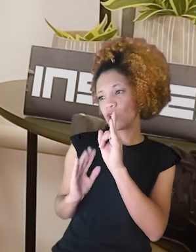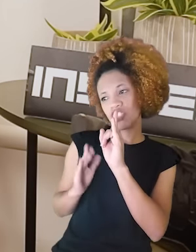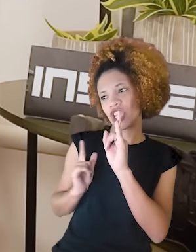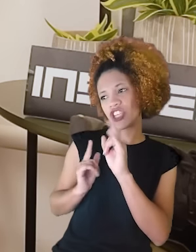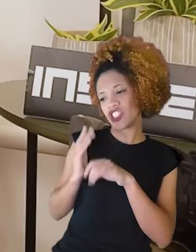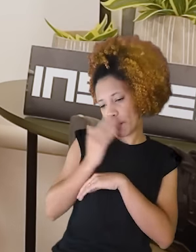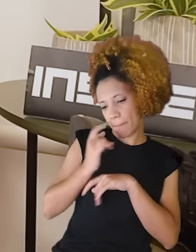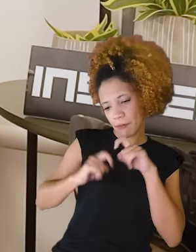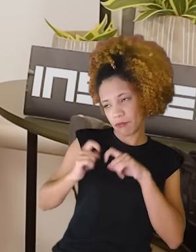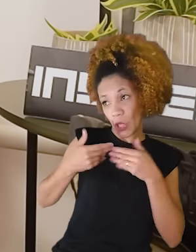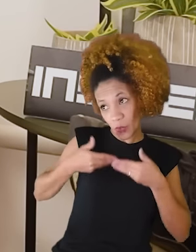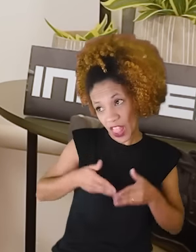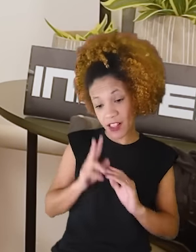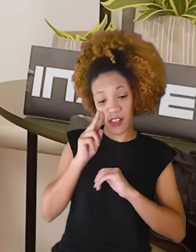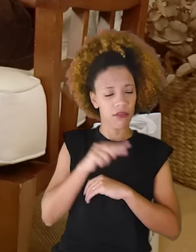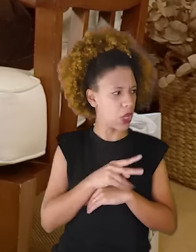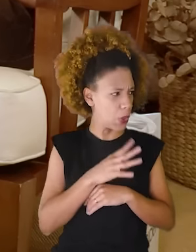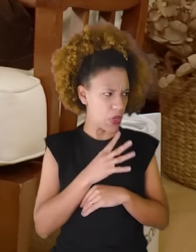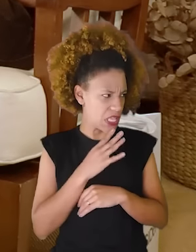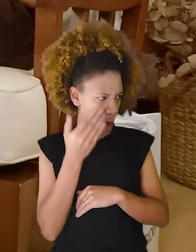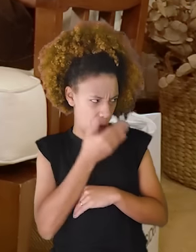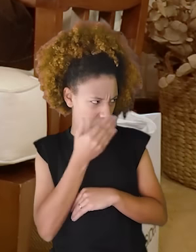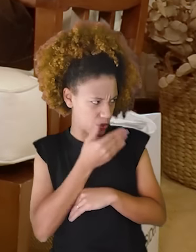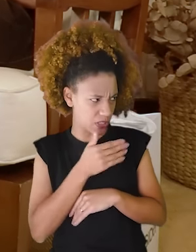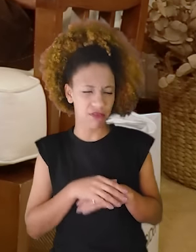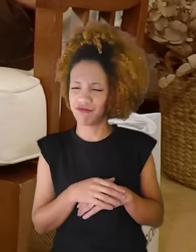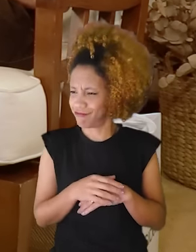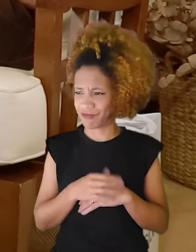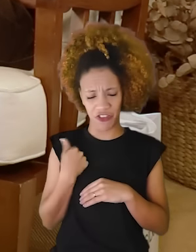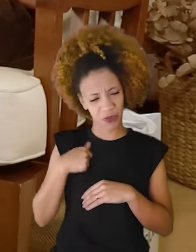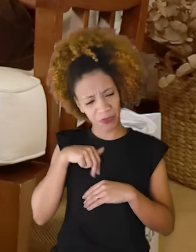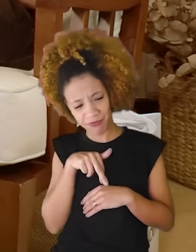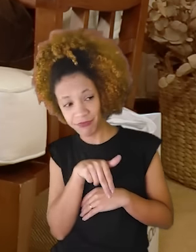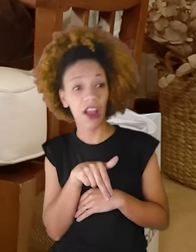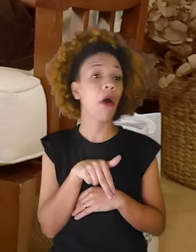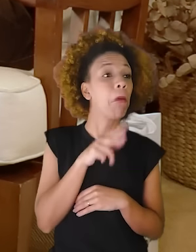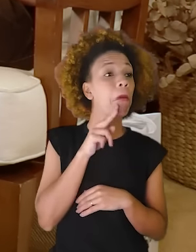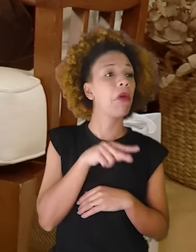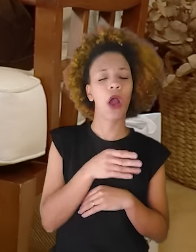já vendo isso você conheceu [ __ ] assim já não já saia na rua já via um monte de programa Copacabana